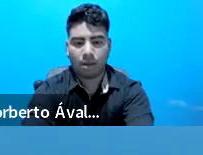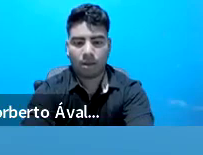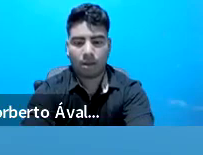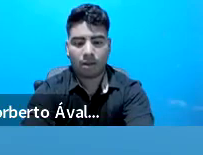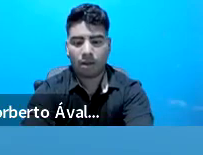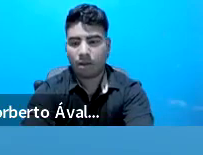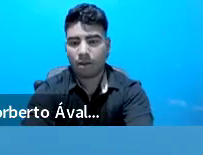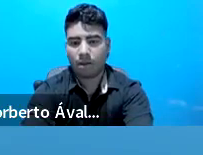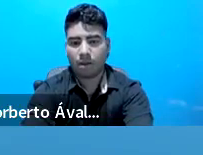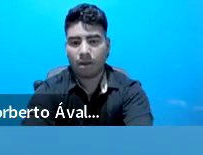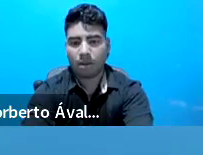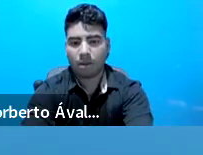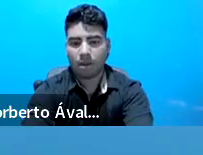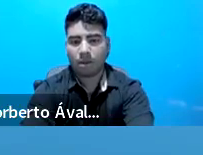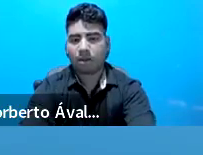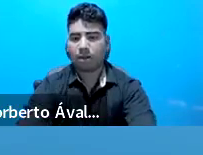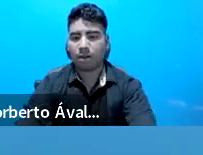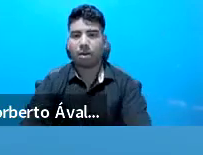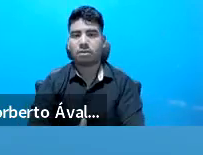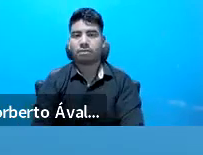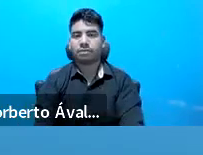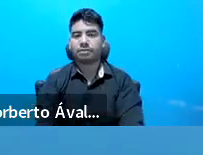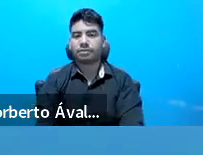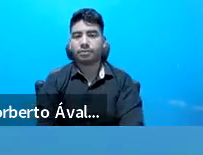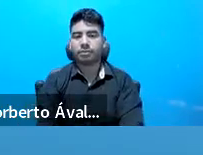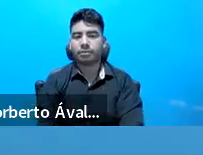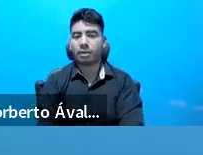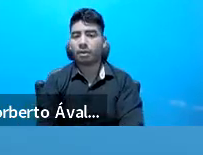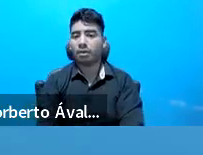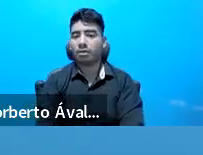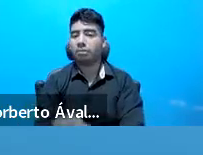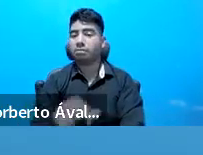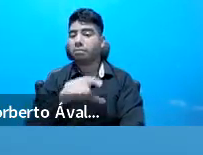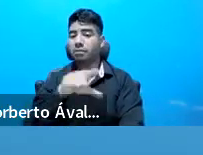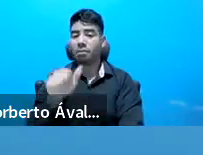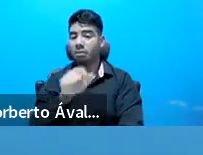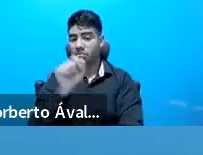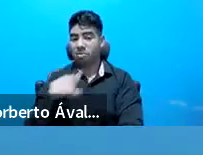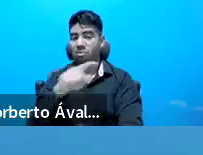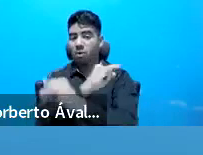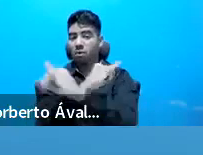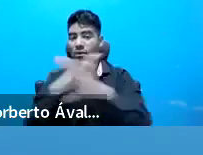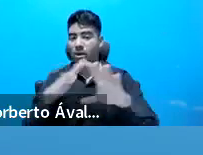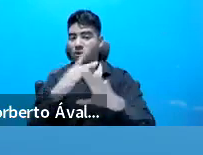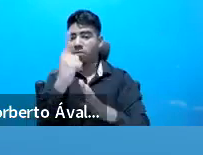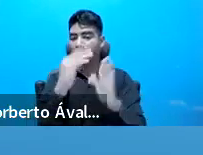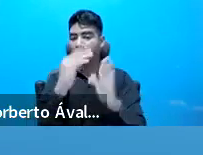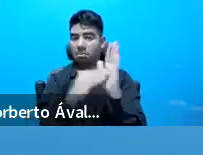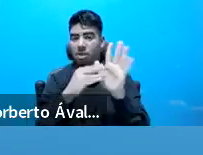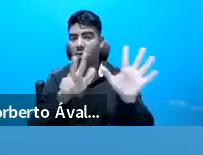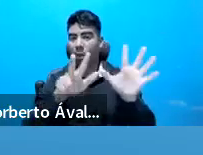de Sordomudos Pero en realidad es la Escuela en rayas es la escuela Nacional de Sort Sort